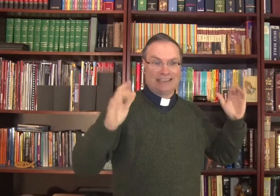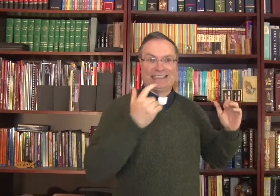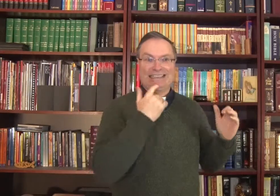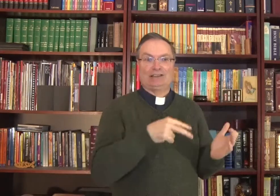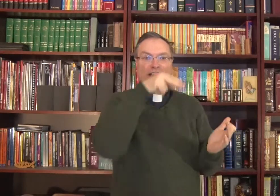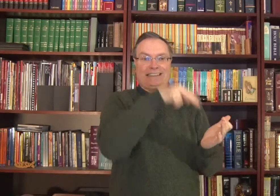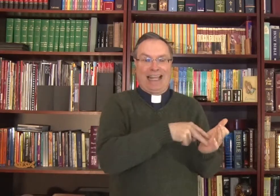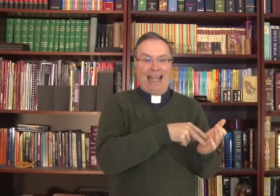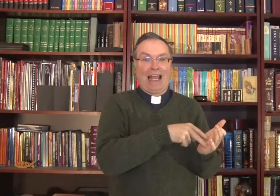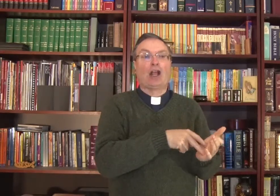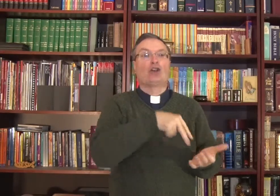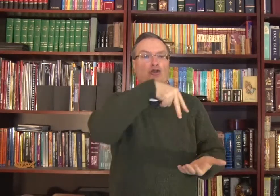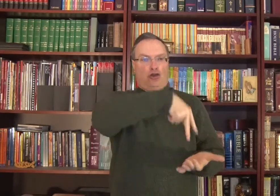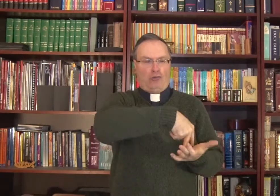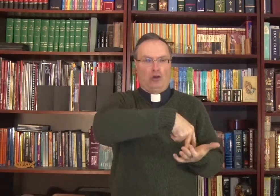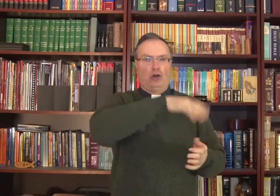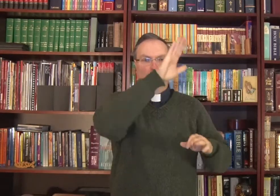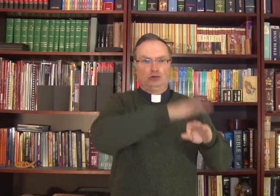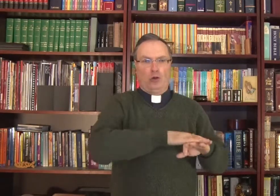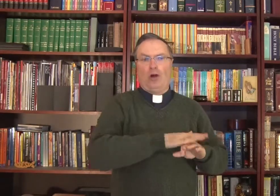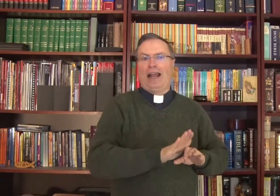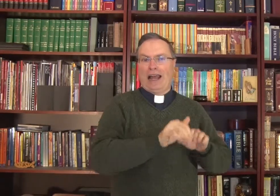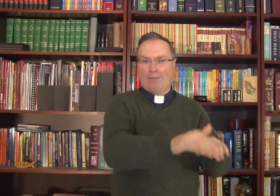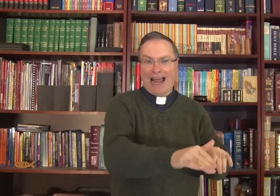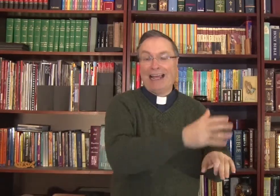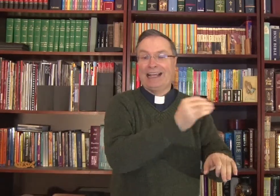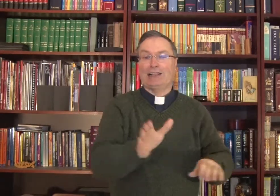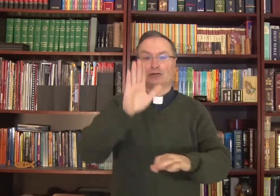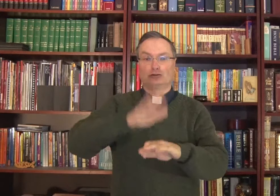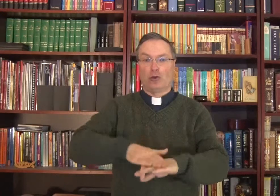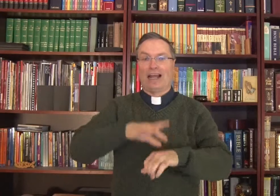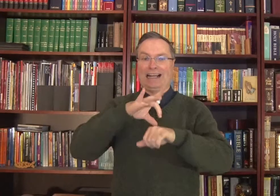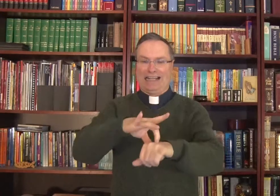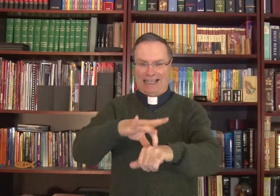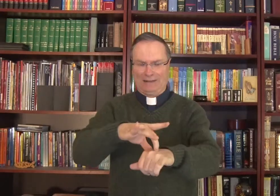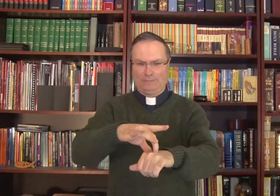qui se tient debout sur la mer et sur la terre.»